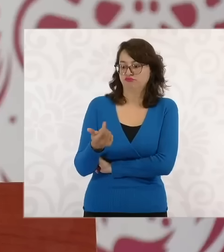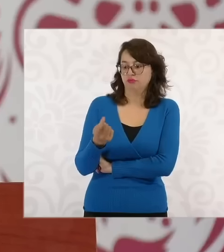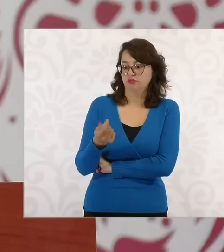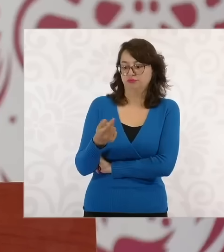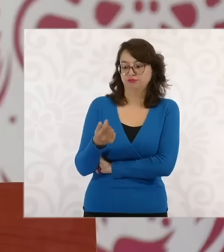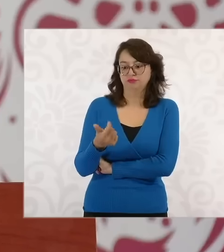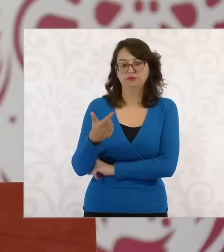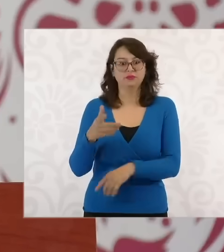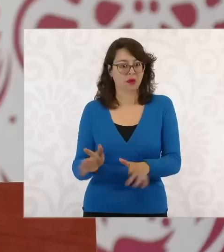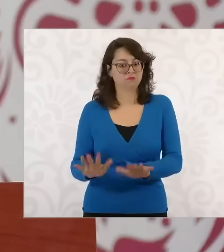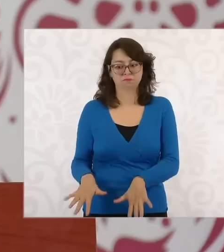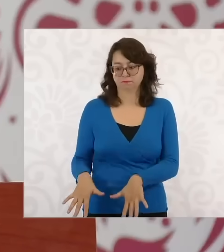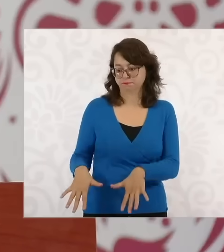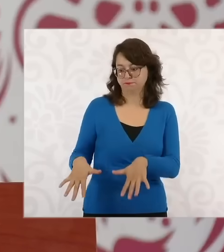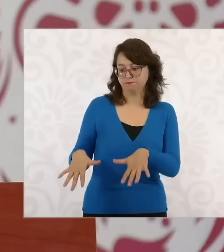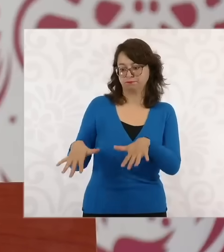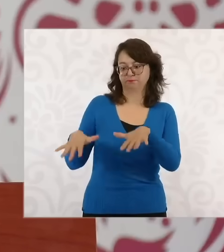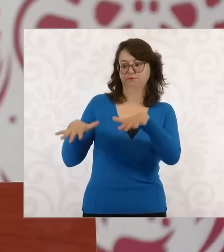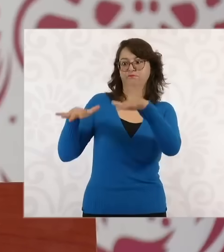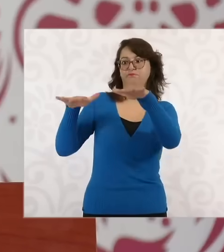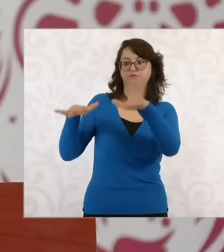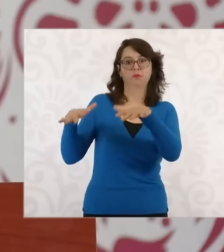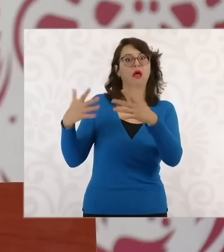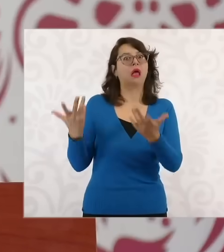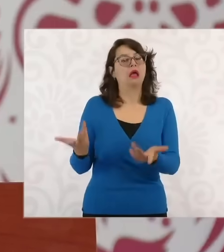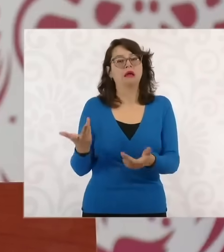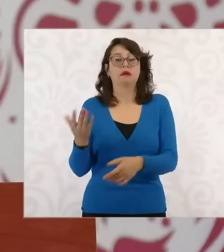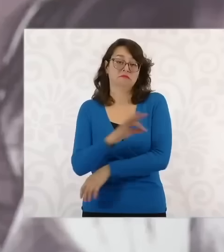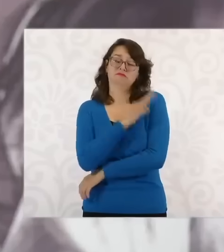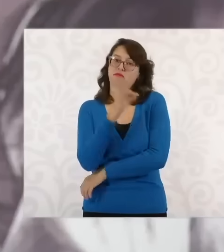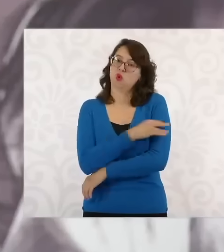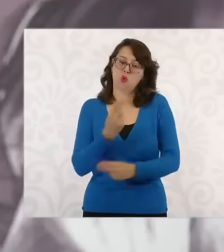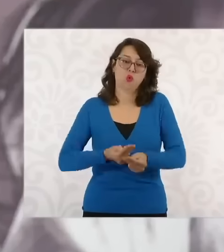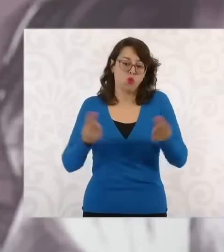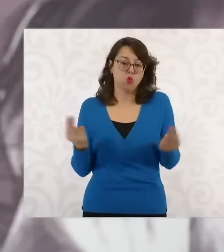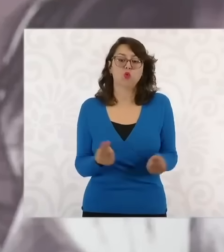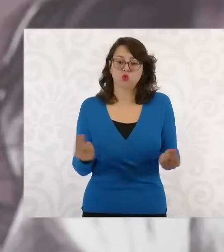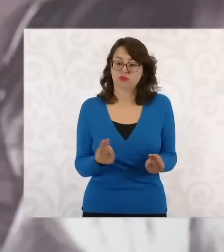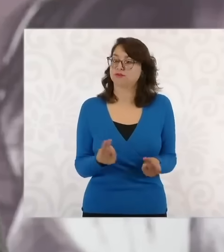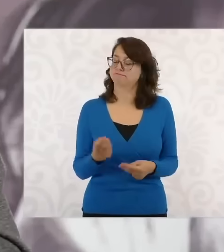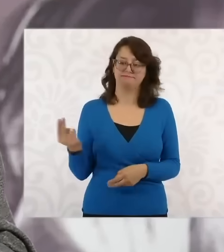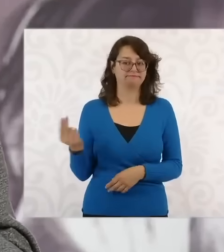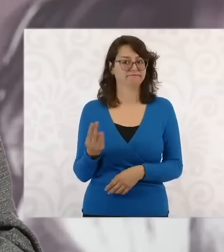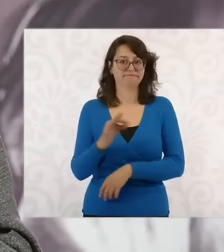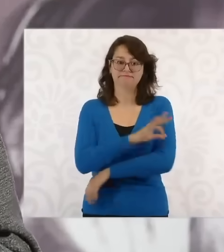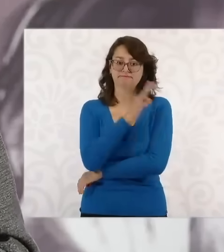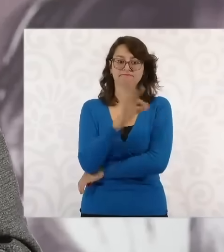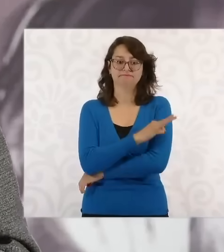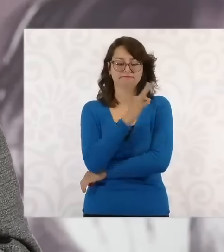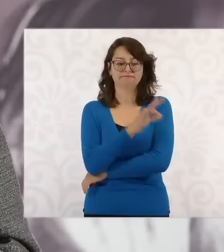han crecido y entonces son los niños que tenemos que vacunar en forma más importante. La vacuna